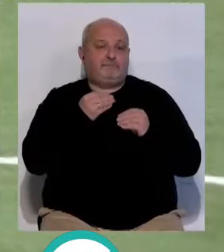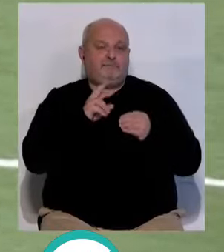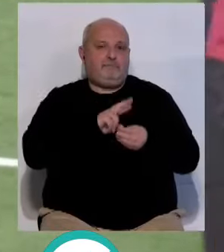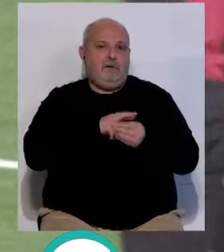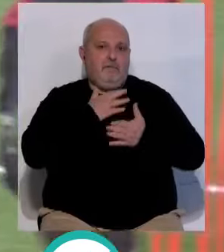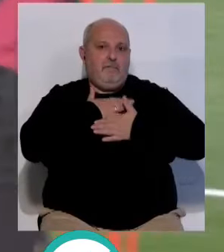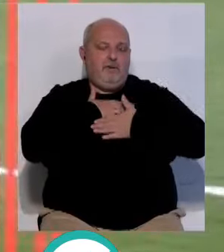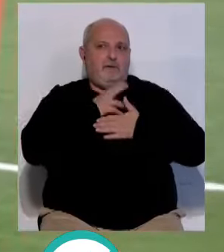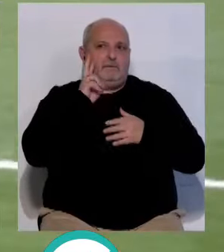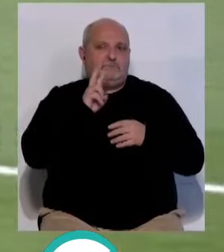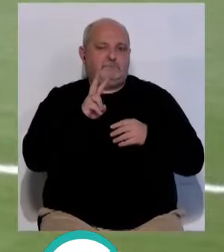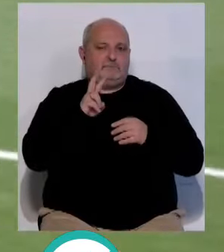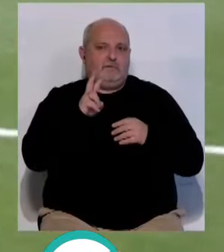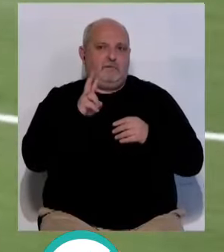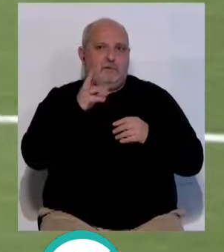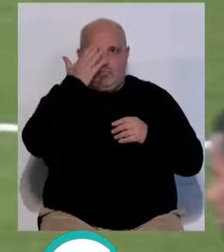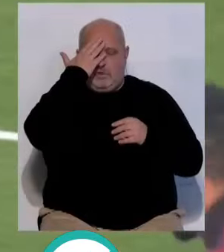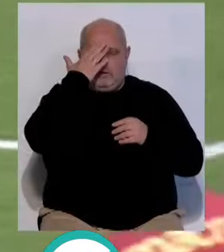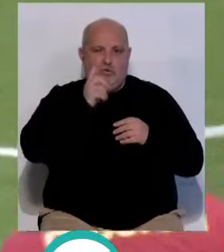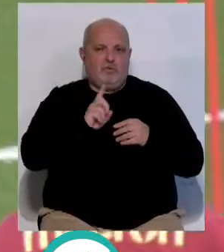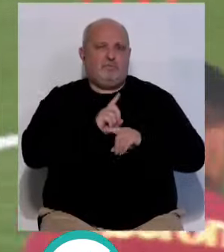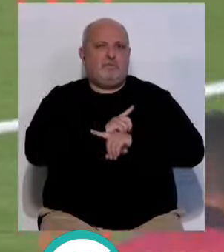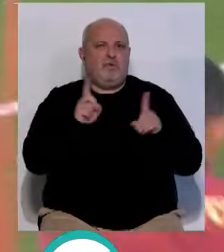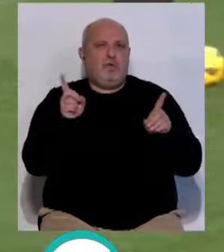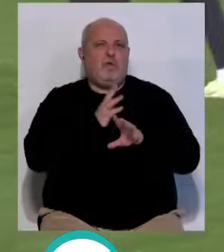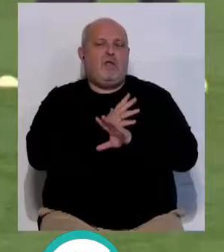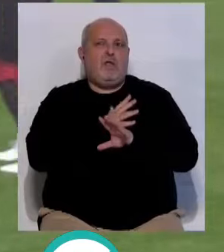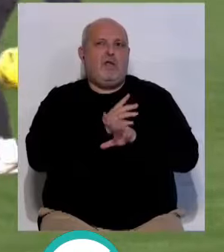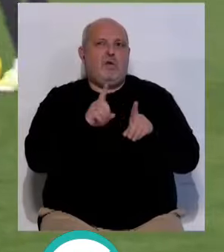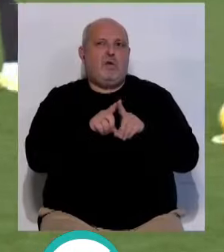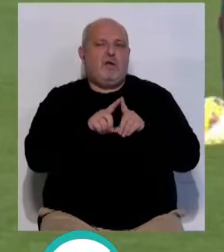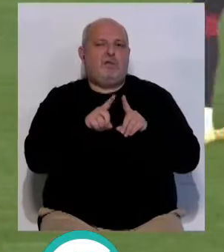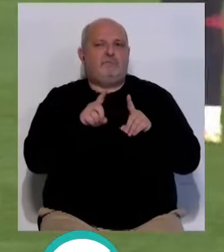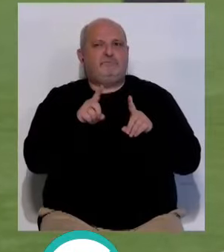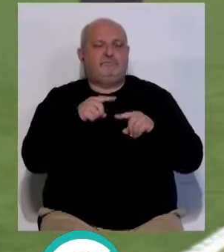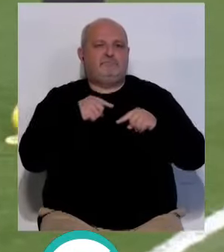no merece titular al día de hoy pero tampoco es un jugador al que Sergio tenga pueda tenga que